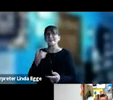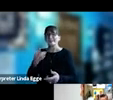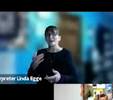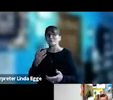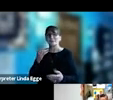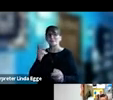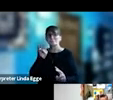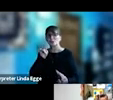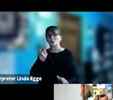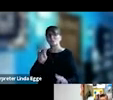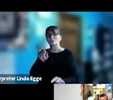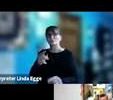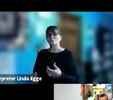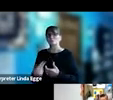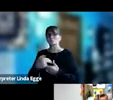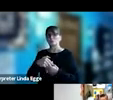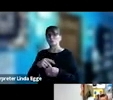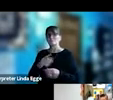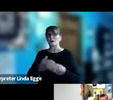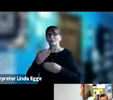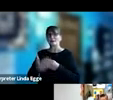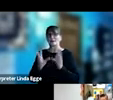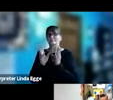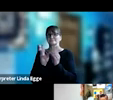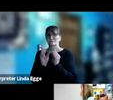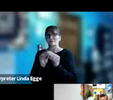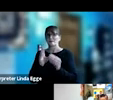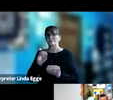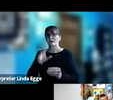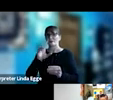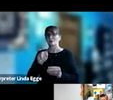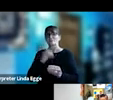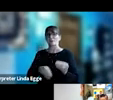en nuestro próximo seminario web que será en octubre. Pronto les daremos más detalles al respecto.